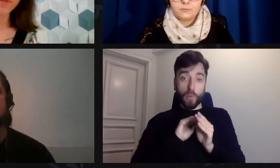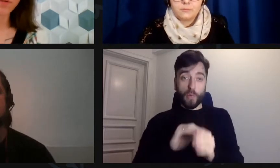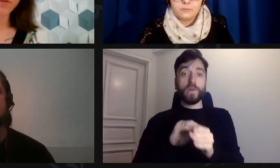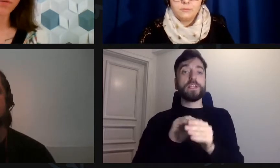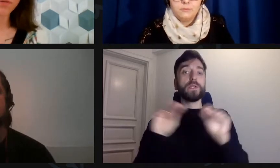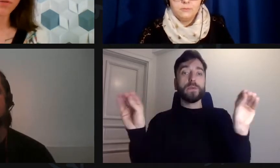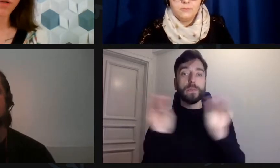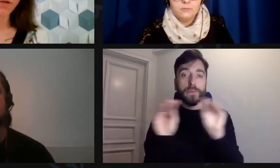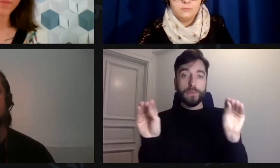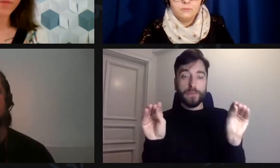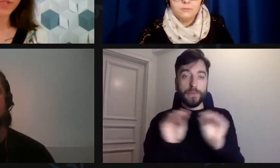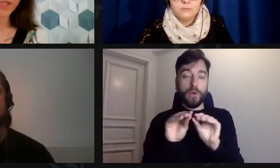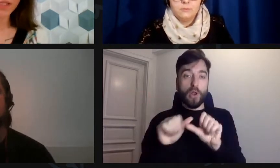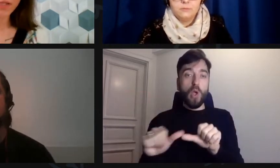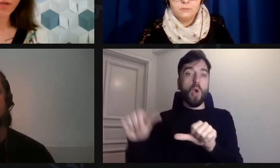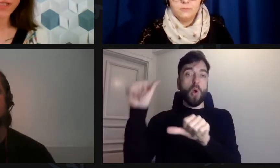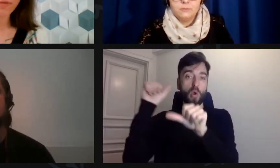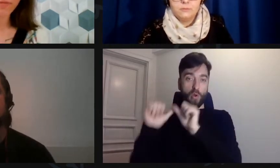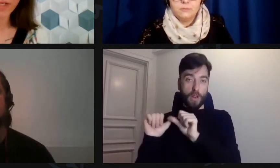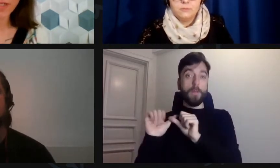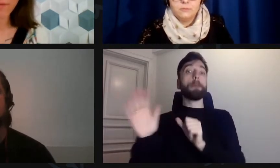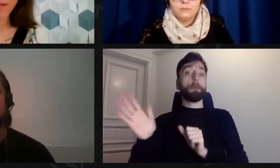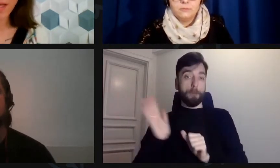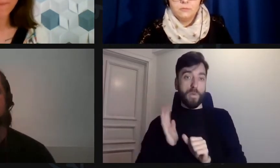W tamtym roku odbyło się takie szkolenie w Warszawie.